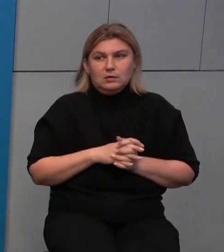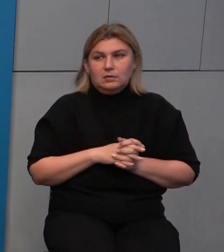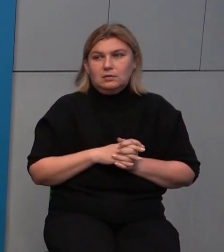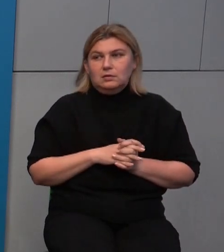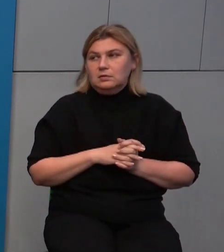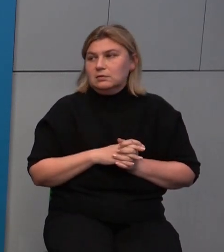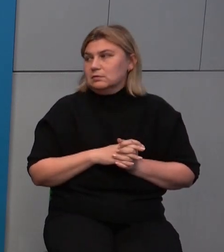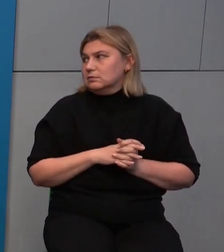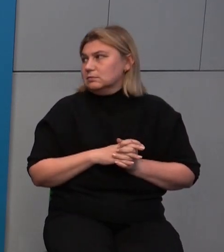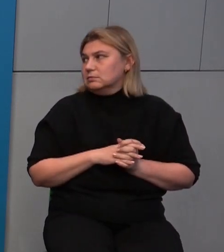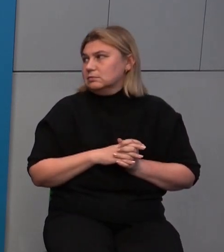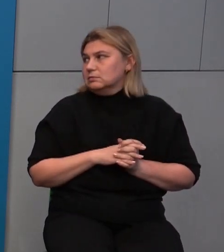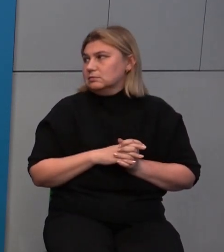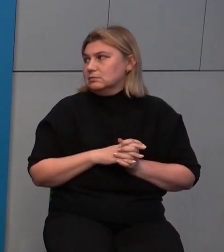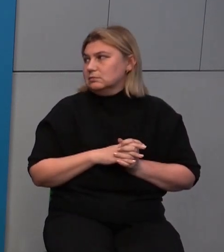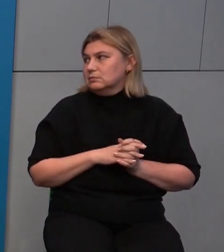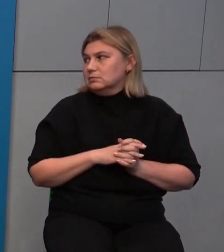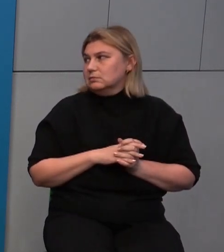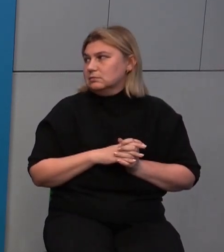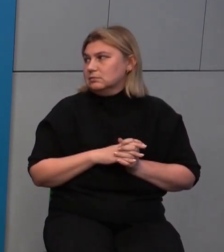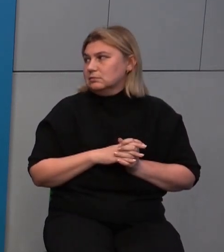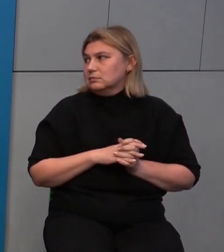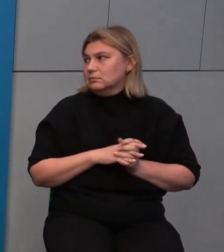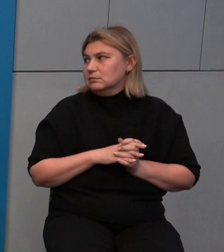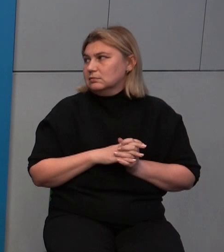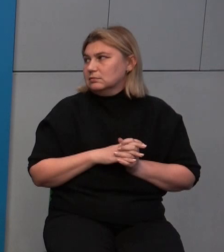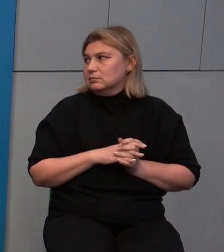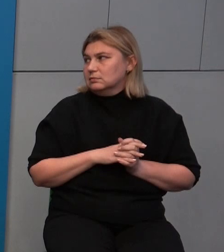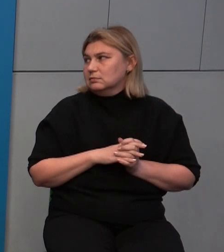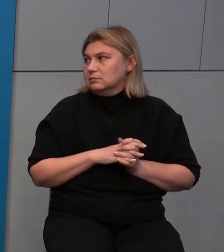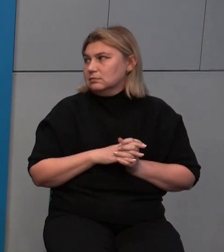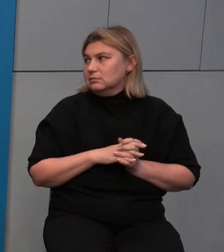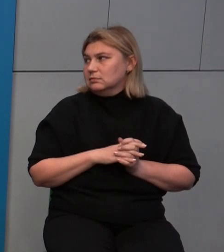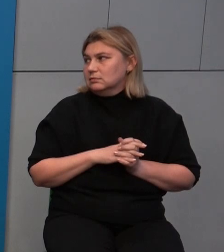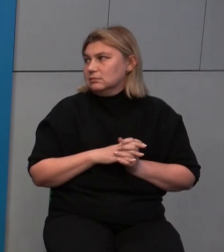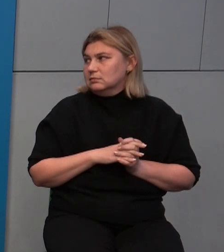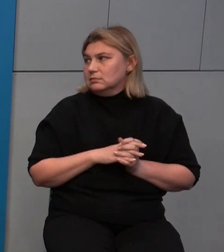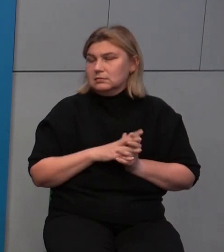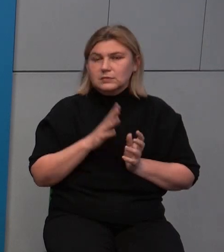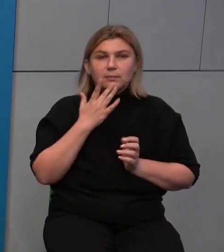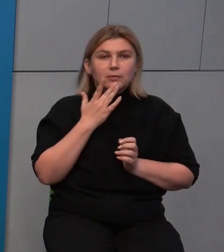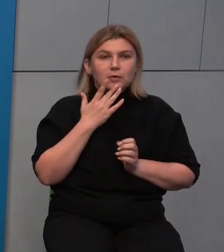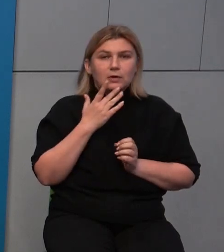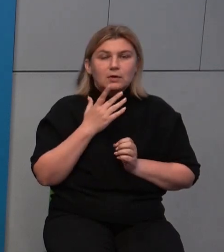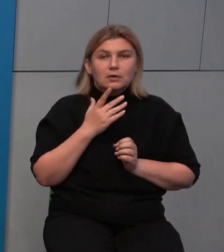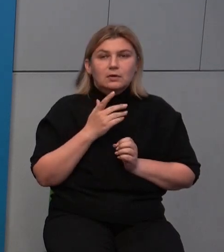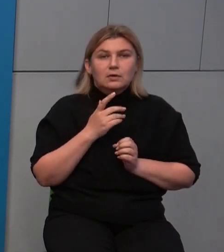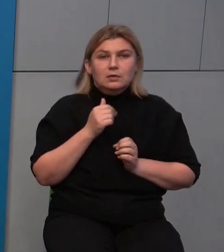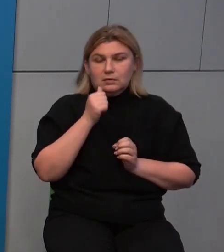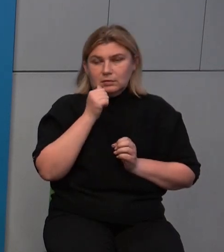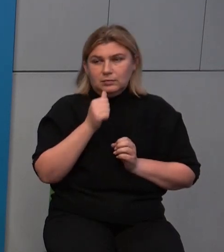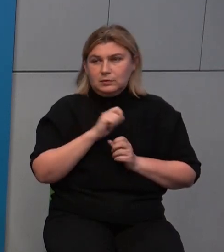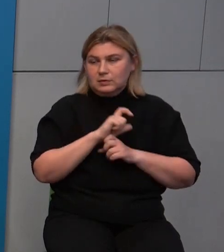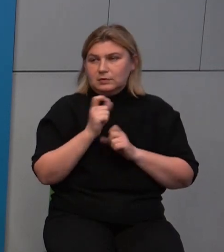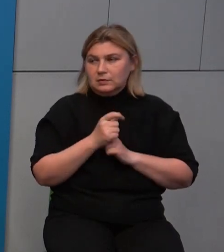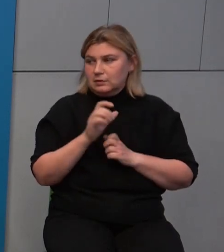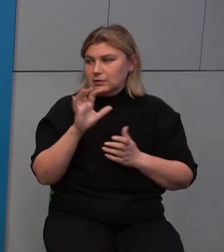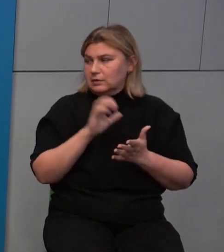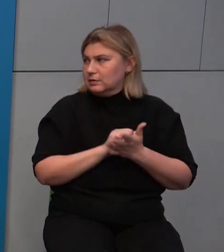Więc tak jak mówiłam, chyba nie mogłabym się tak cały czas zajmować Lemem.